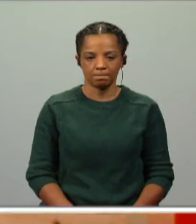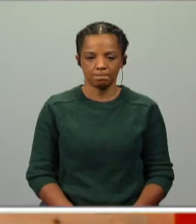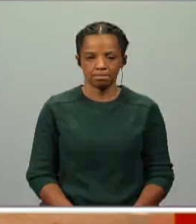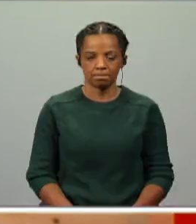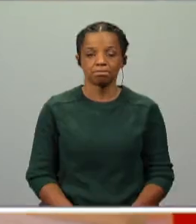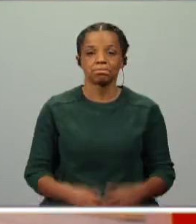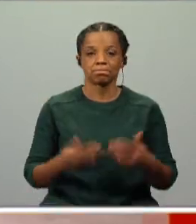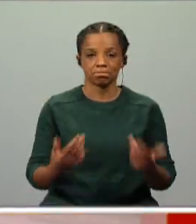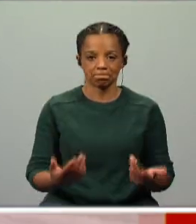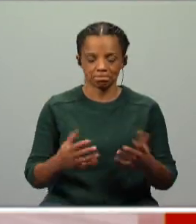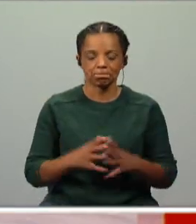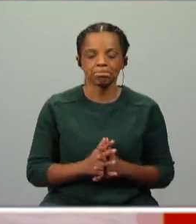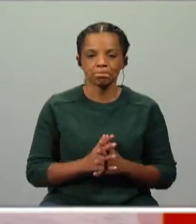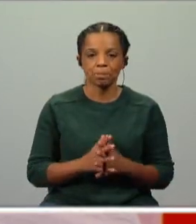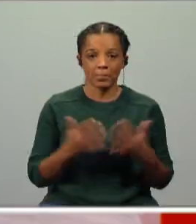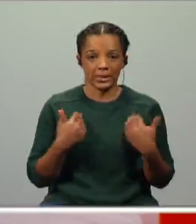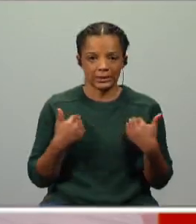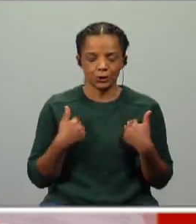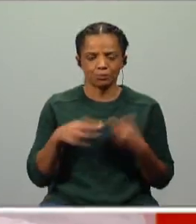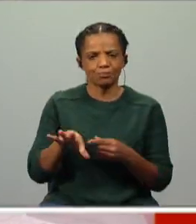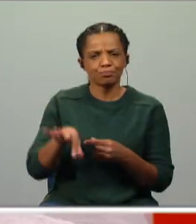Ah, então eu escolhi,